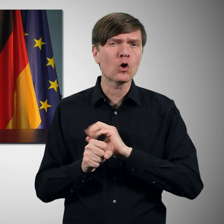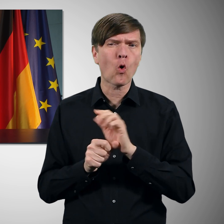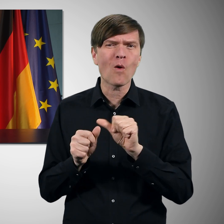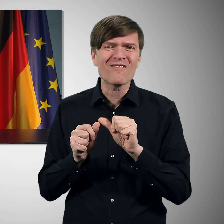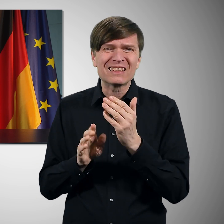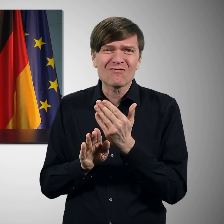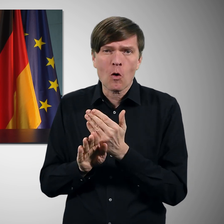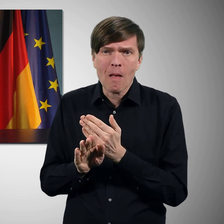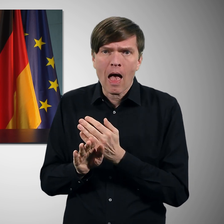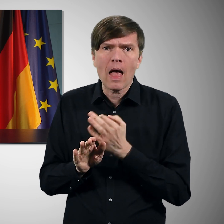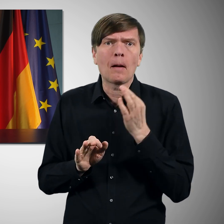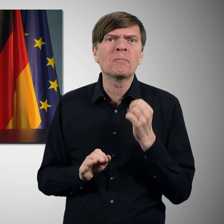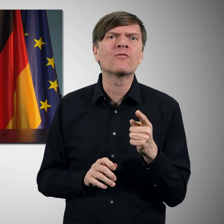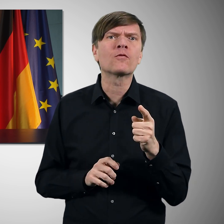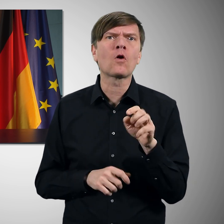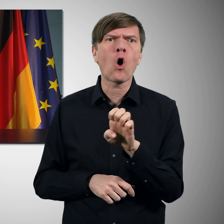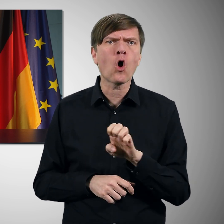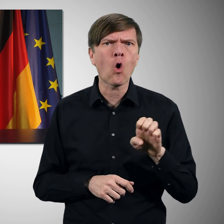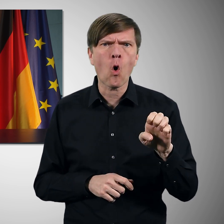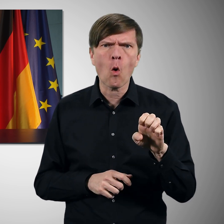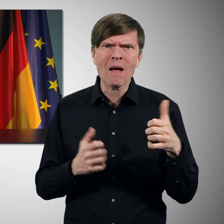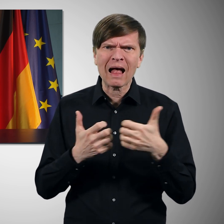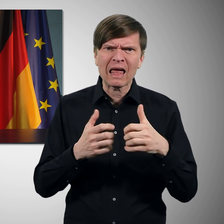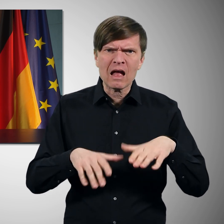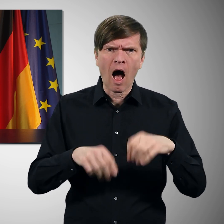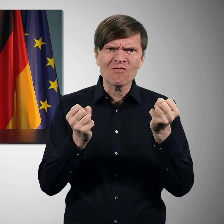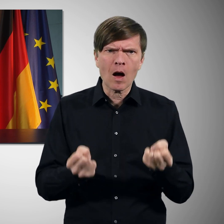brach Russland mitten in Europa einen unerbittlichen Krieg vom Zaun.